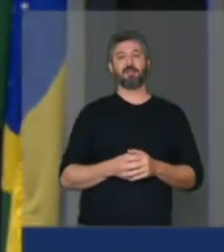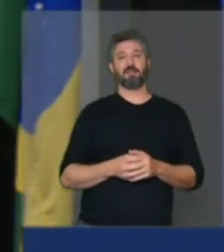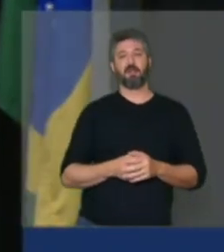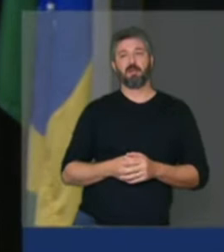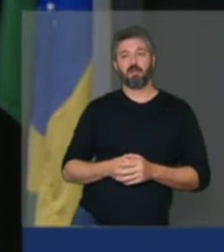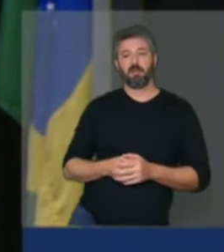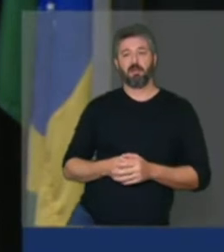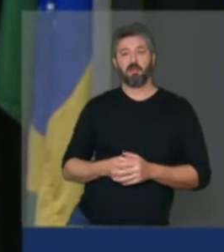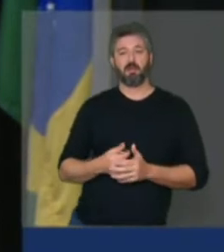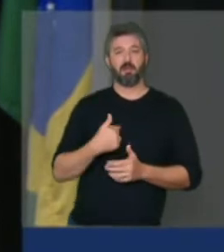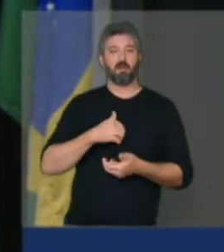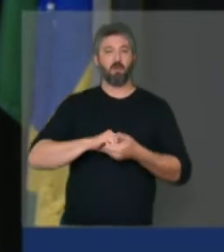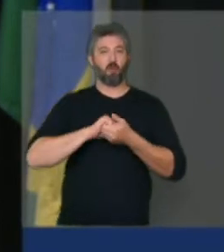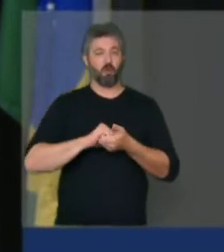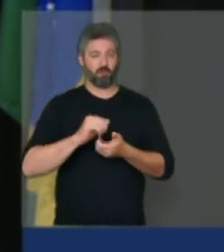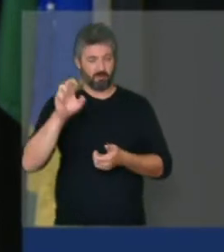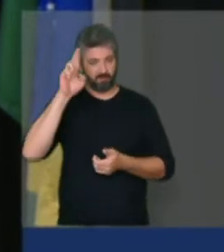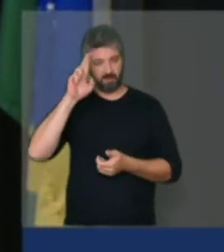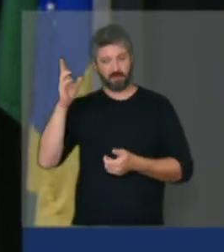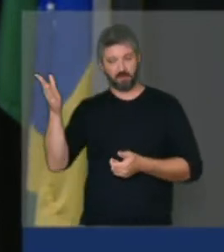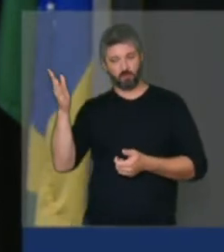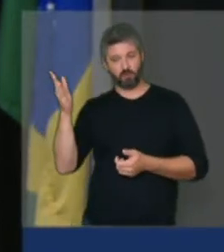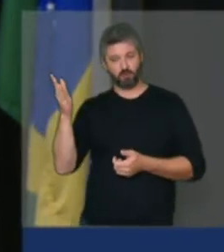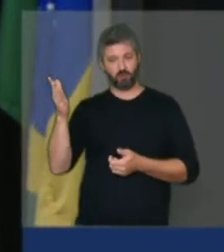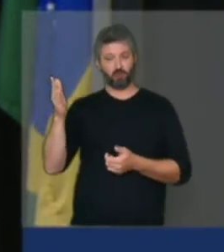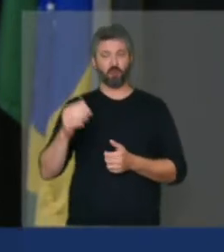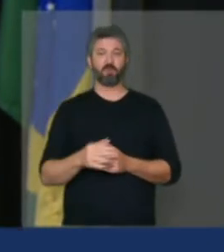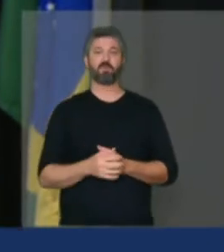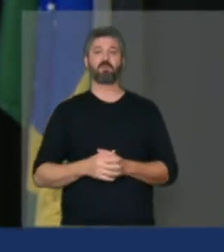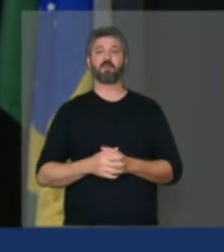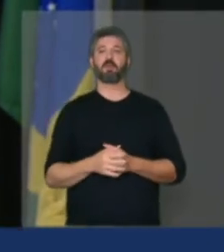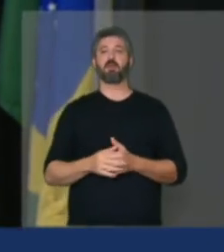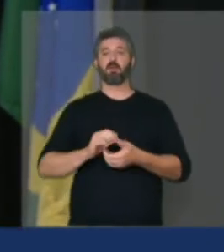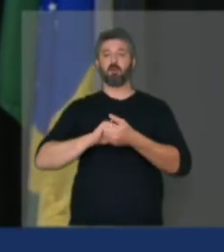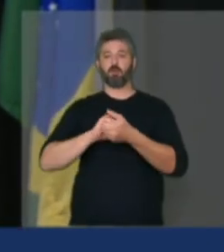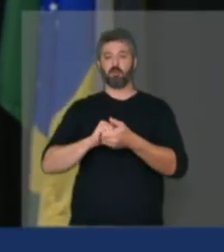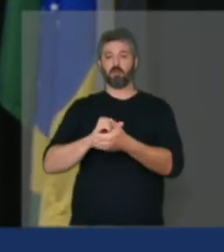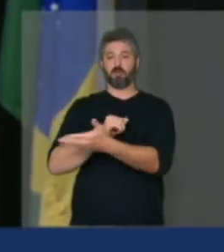QUERIA CUMPRIMENTAR A VOSSA EXCELÊNCIA, CUMPRIMENTAR